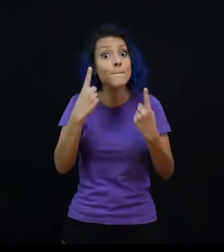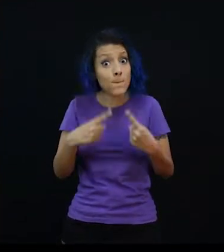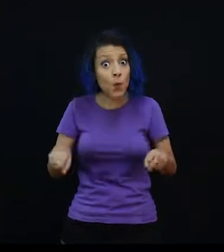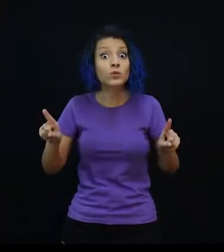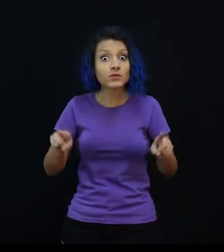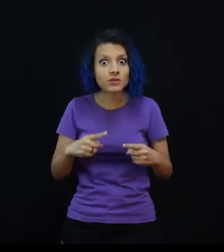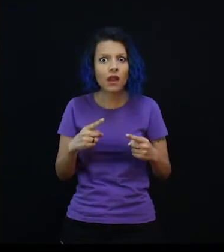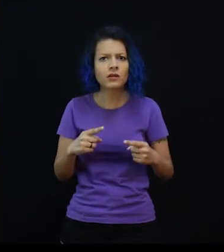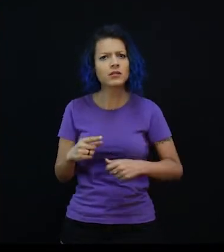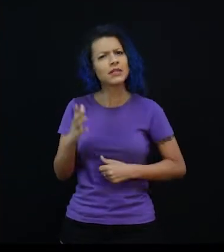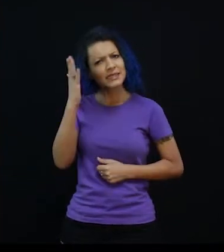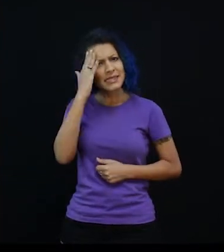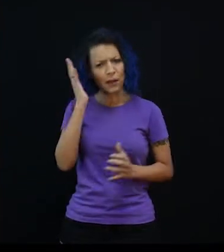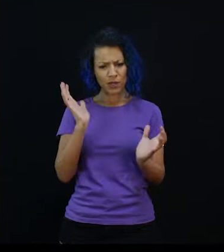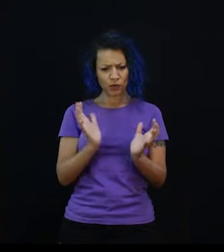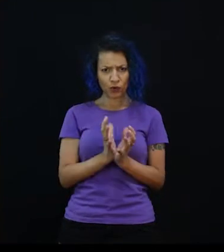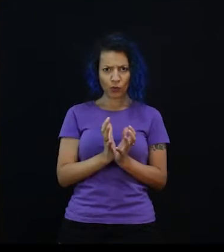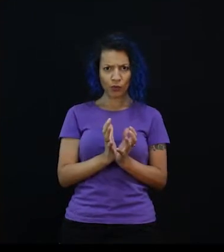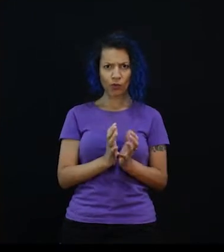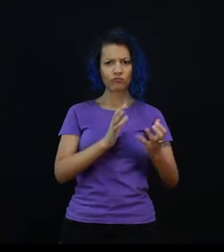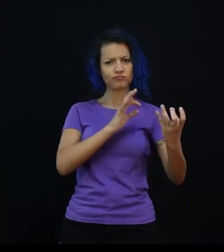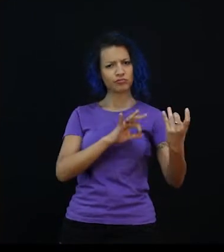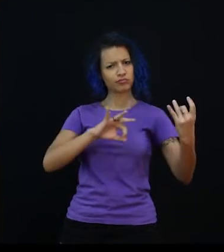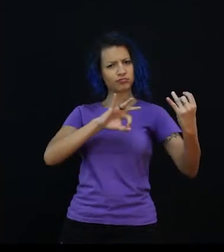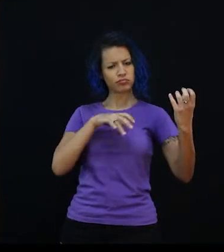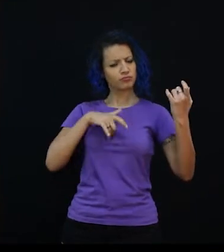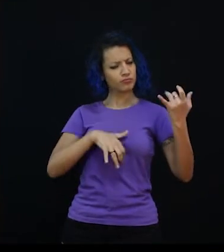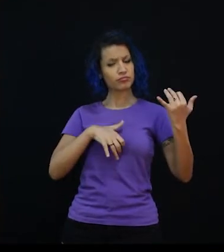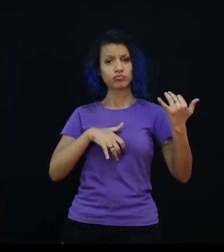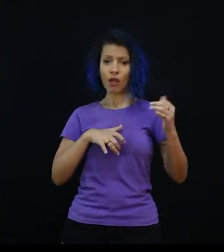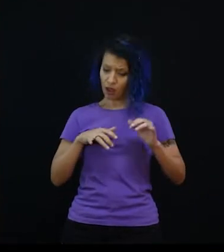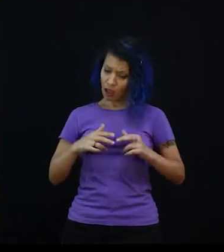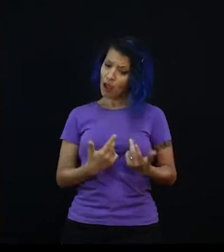Eles são quase uma orquestra juntos. Cada um